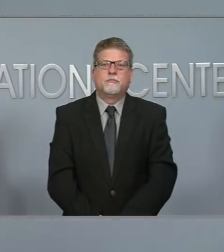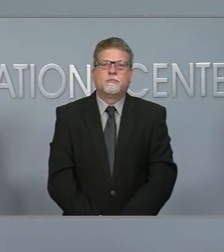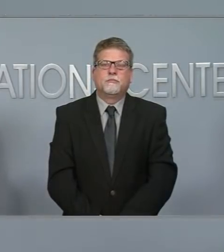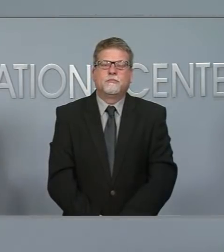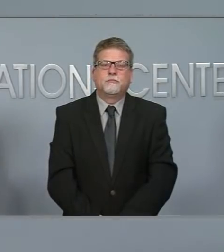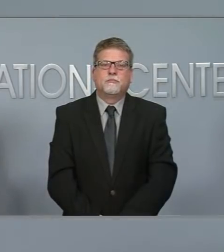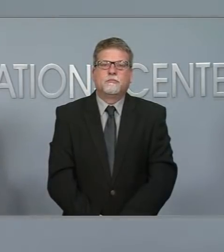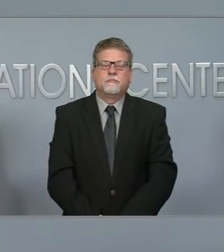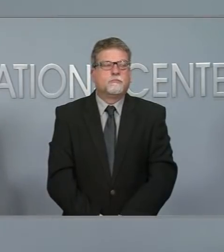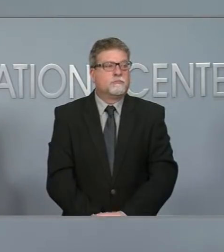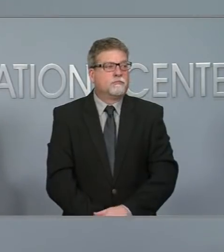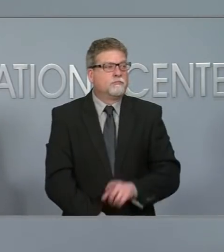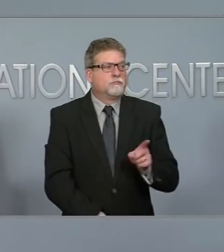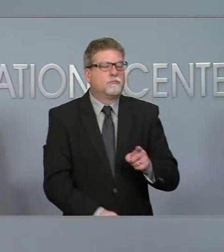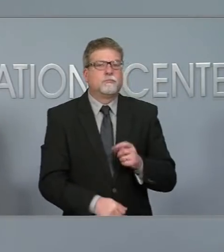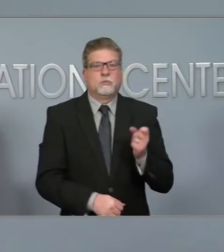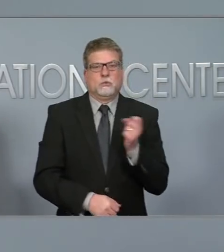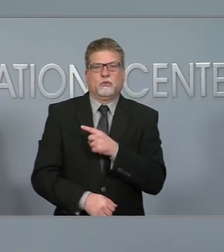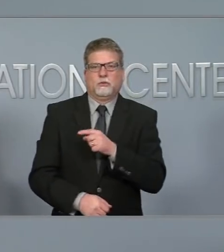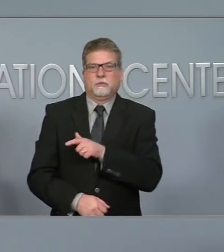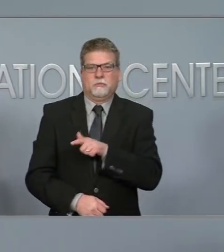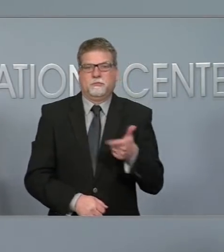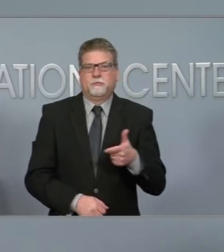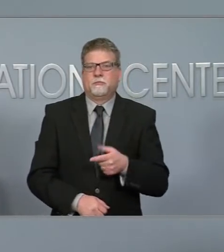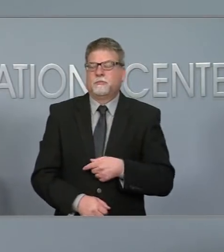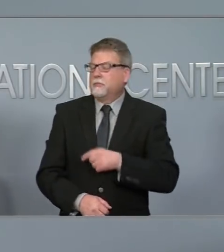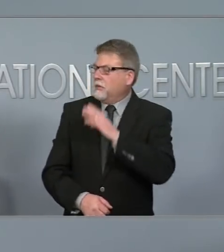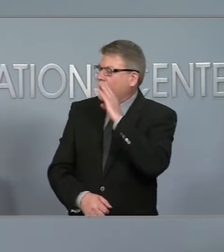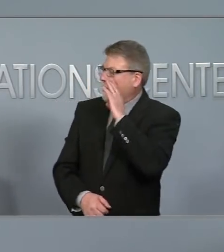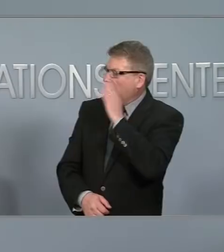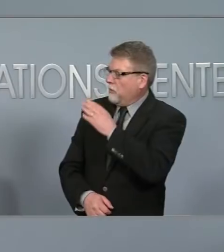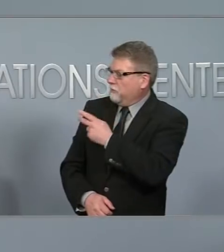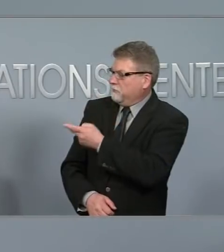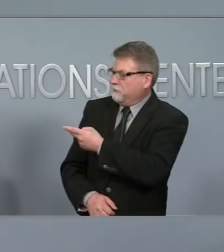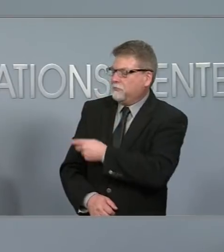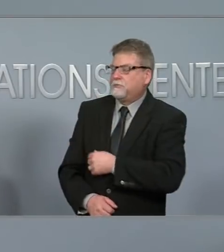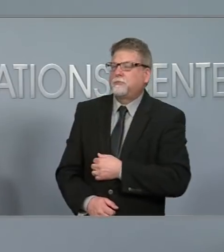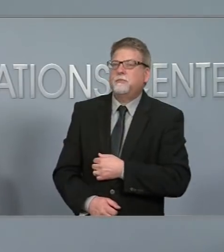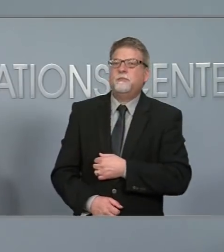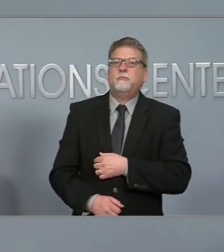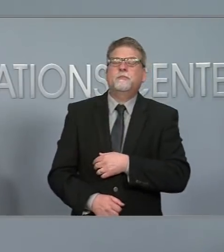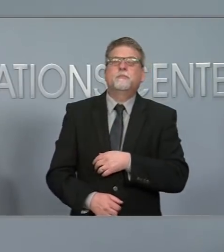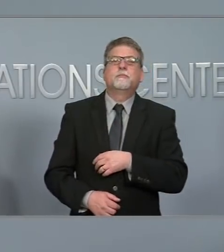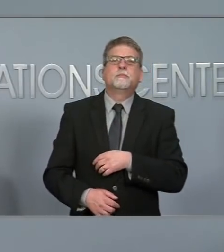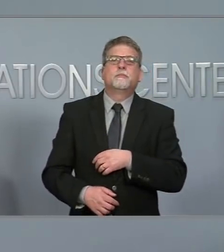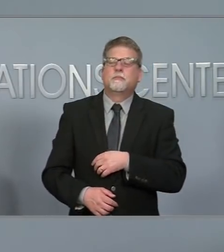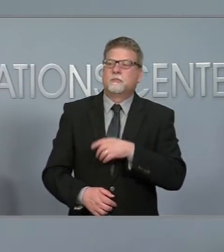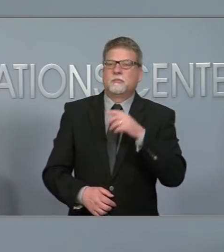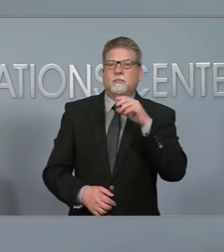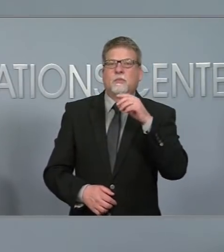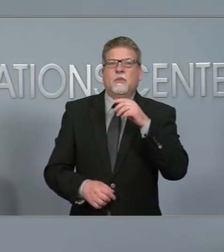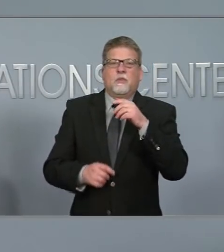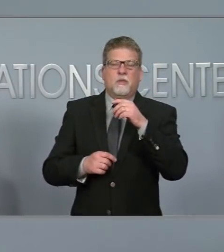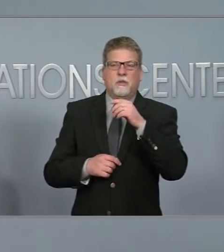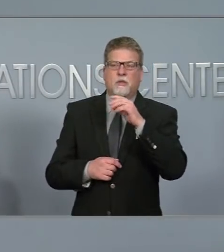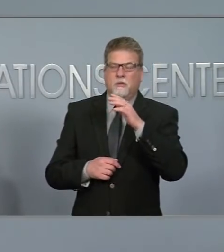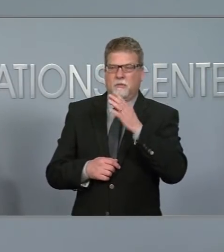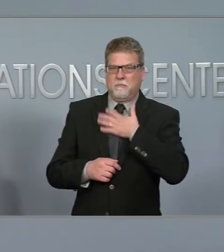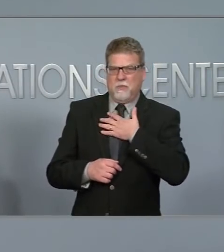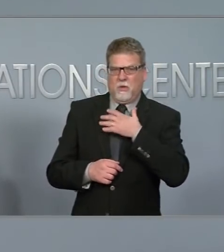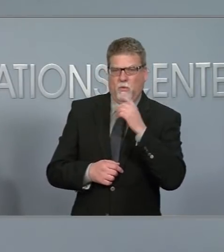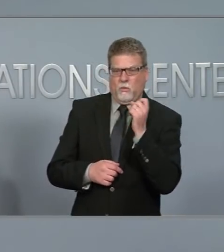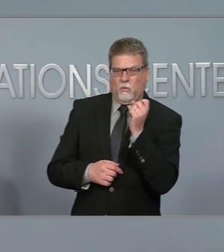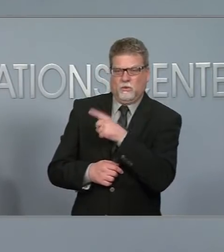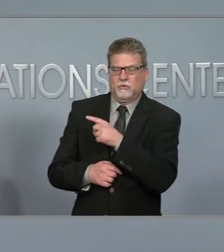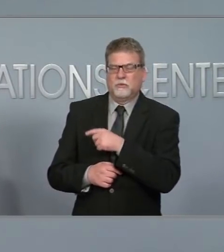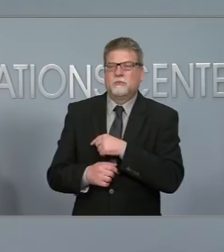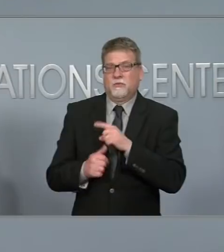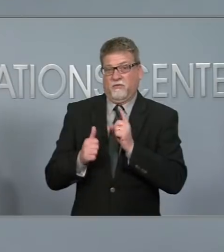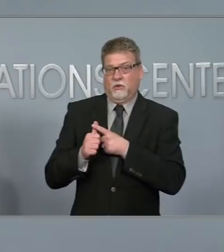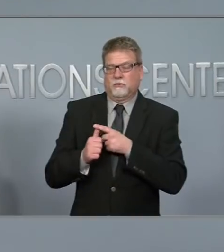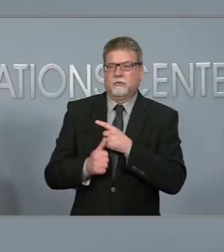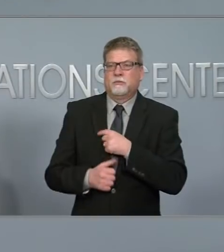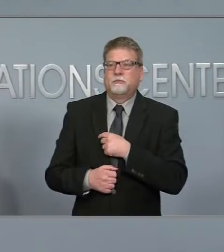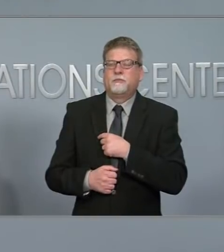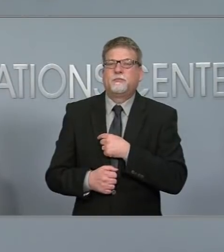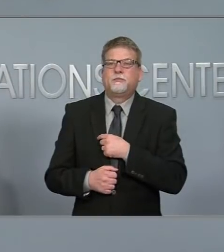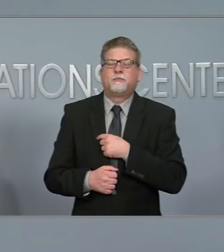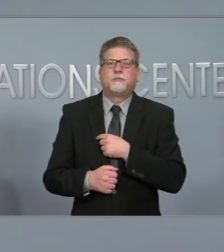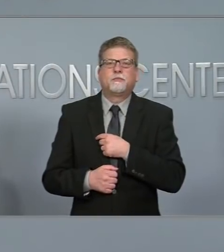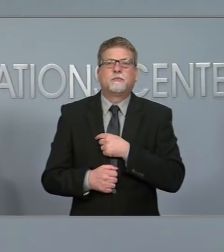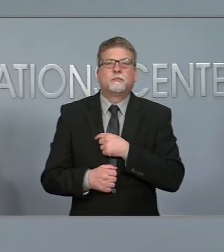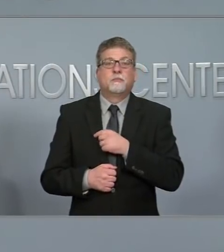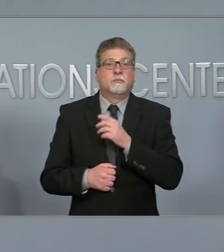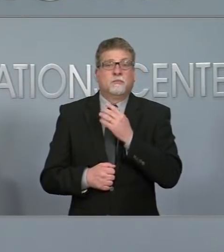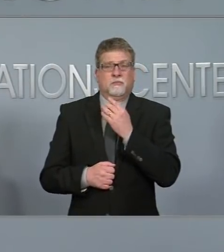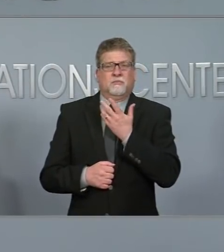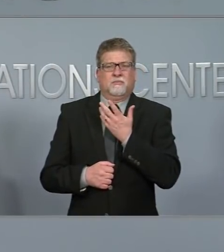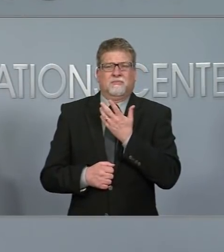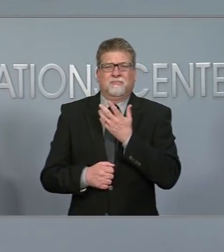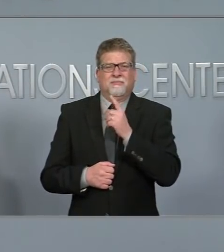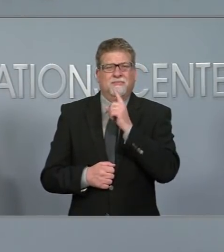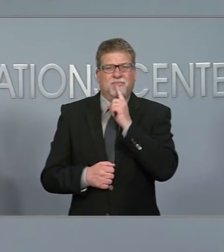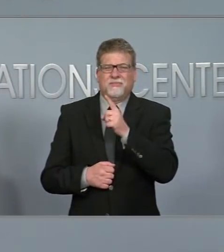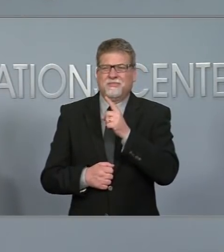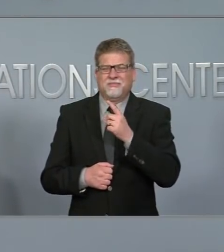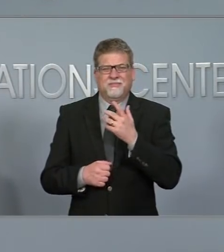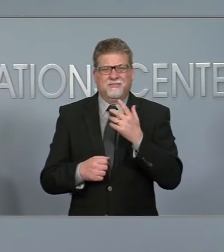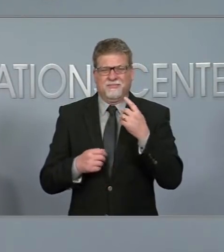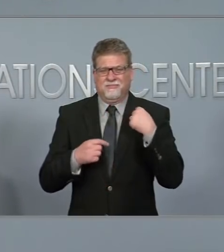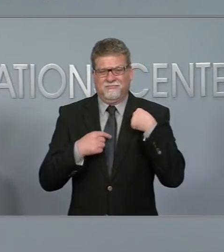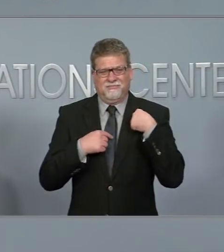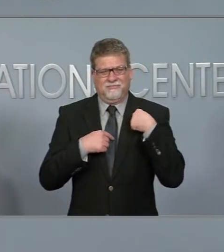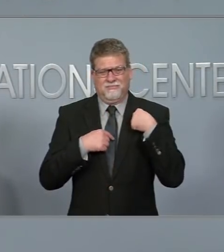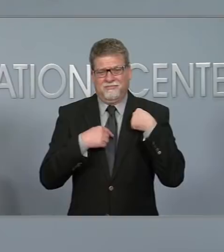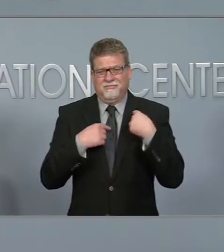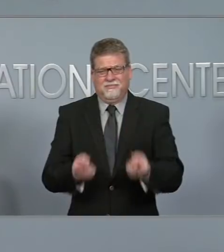estaba no queremos perder esto